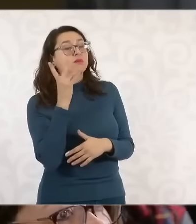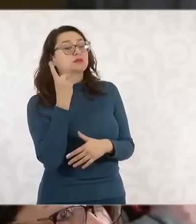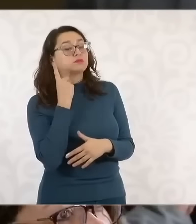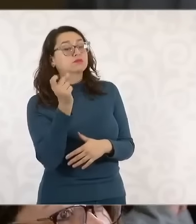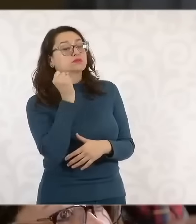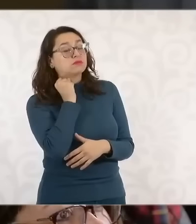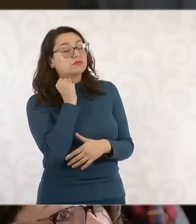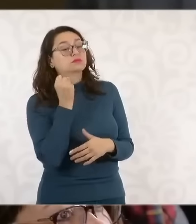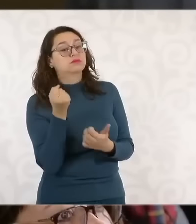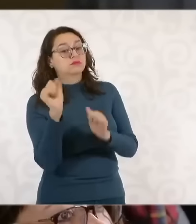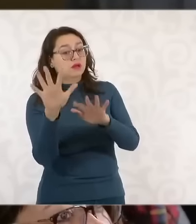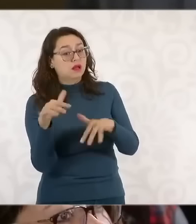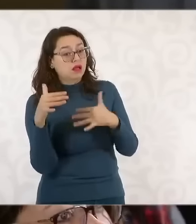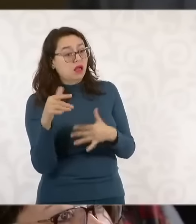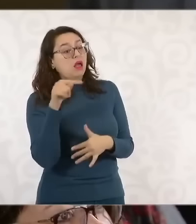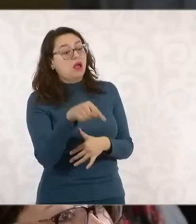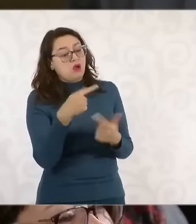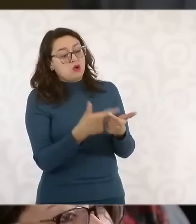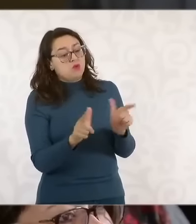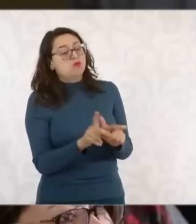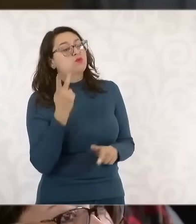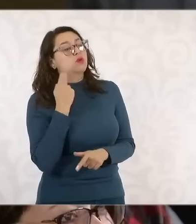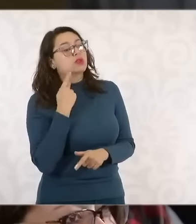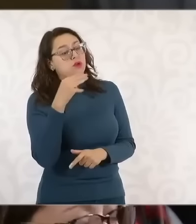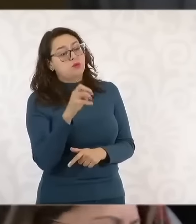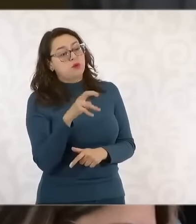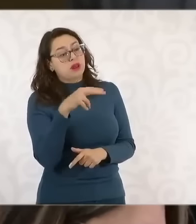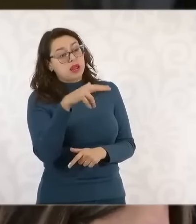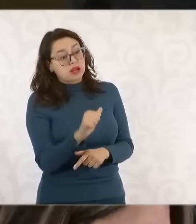habló el coordinador de la bancada de Morena sobre que se tocaran algunos puntos como el